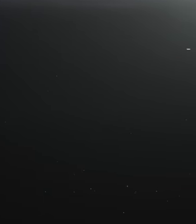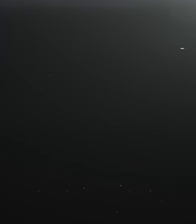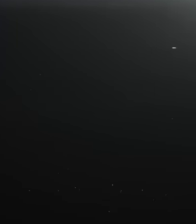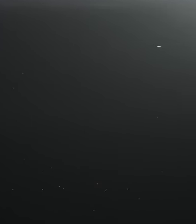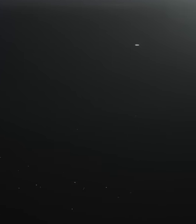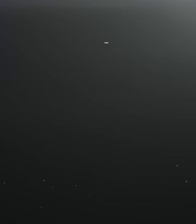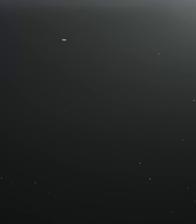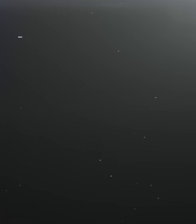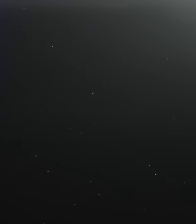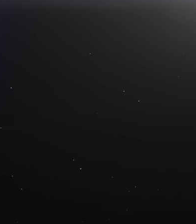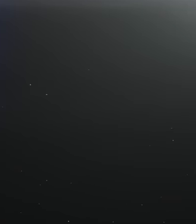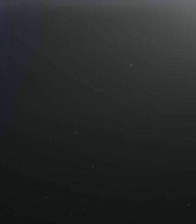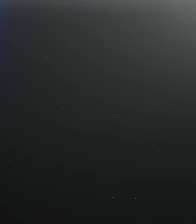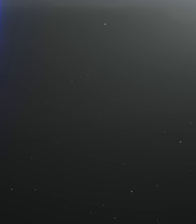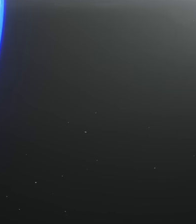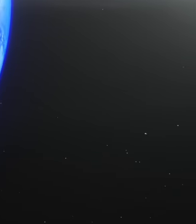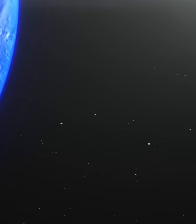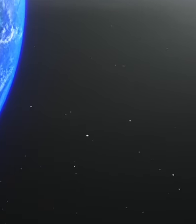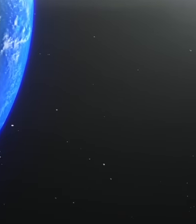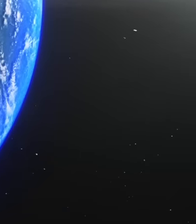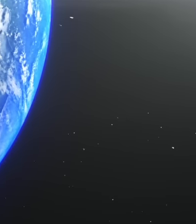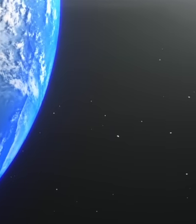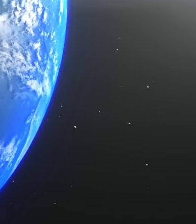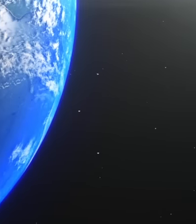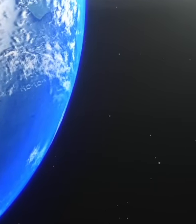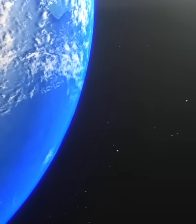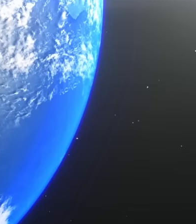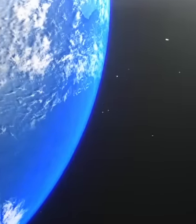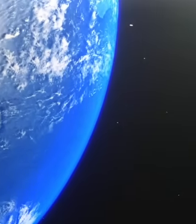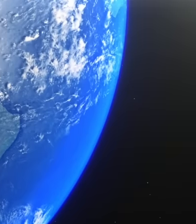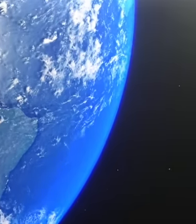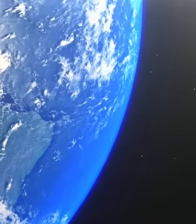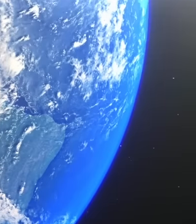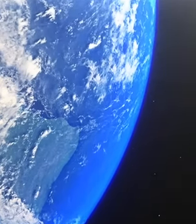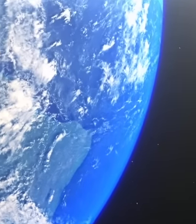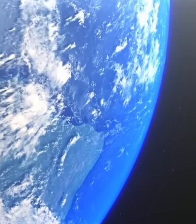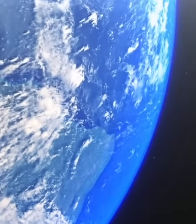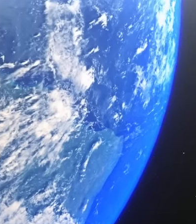En los últimos tiempos estamos siendo testigos de un reacomodo fascinante en el mapa económico